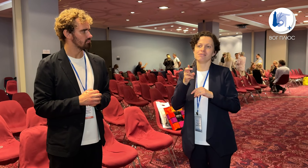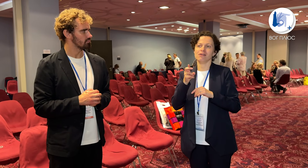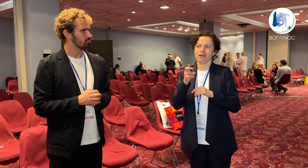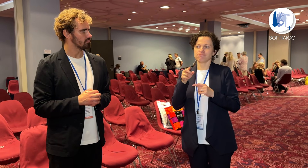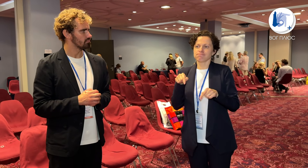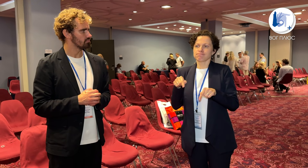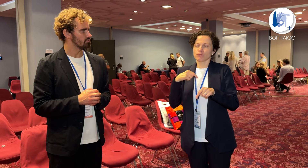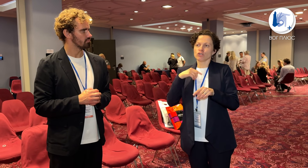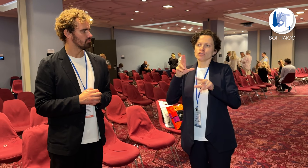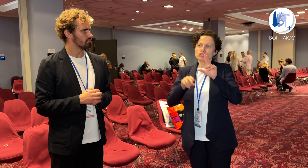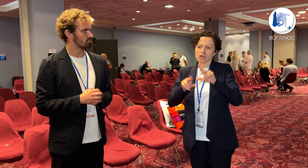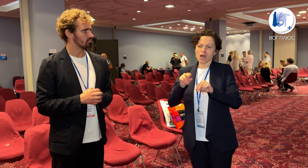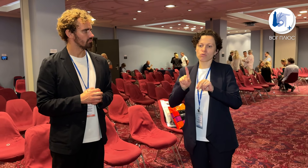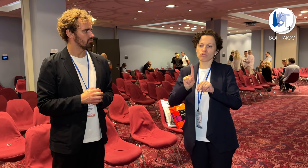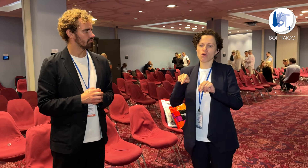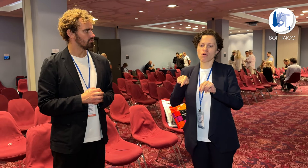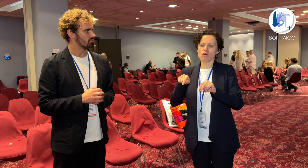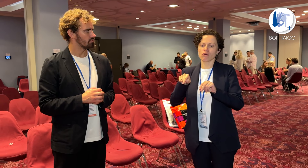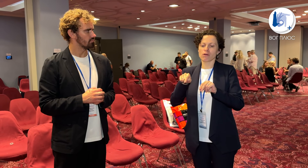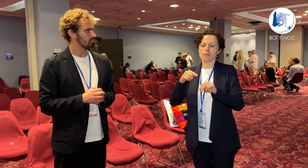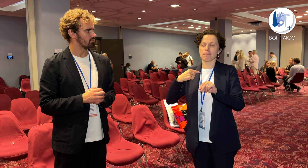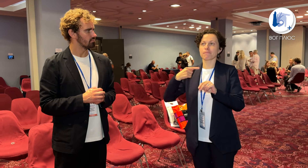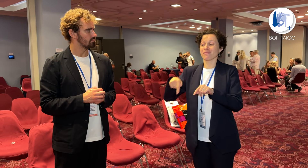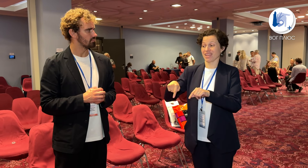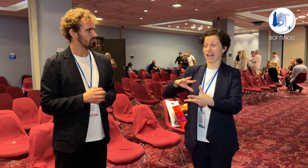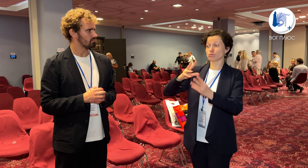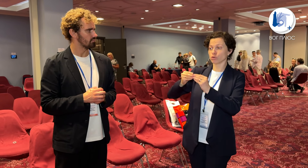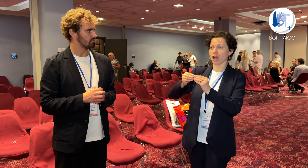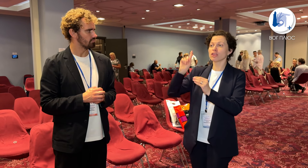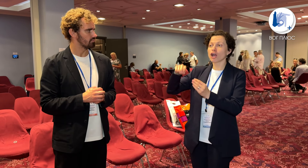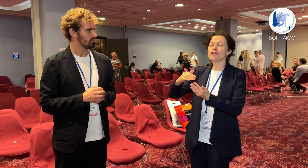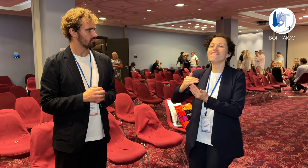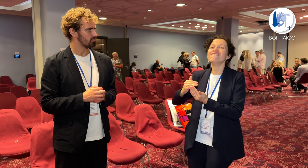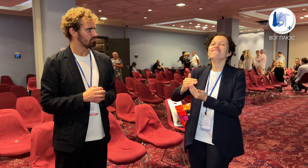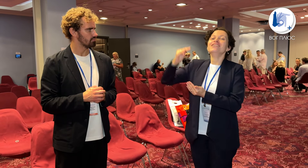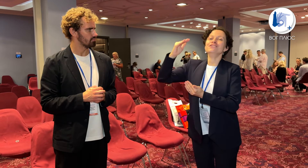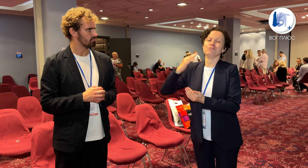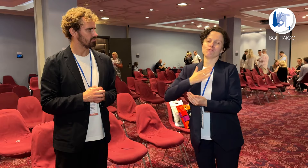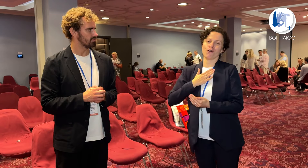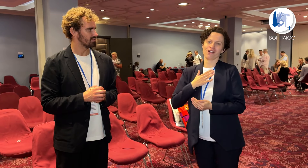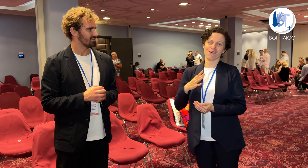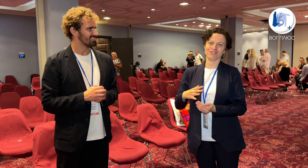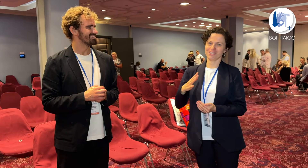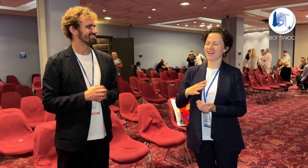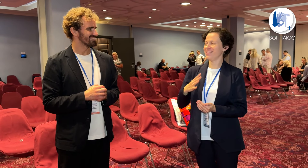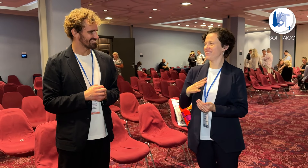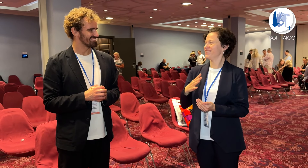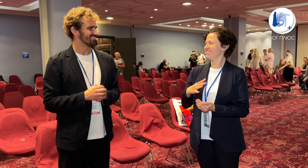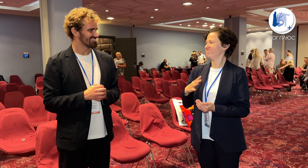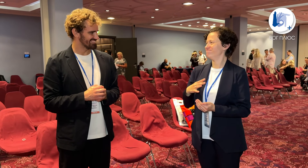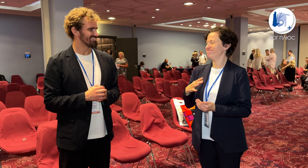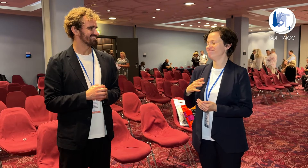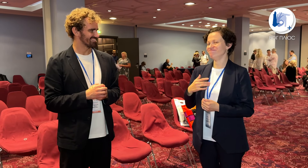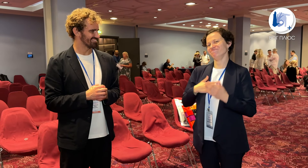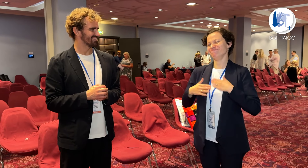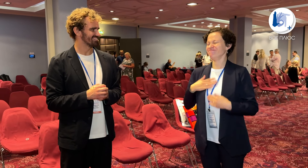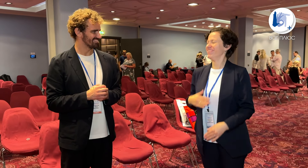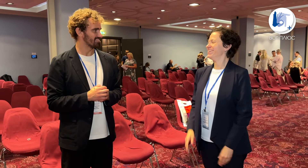Я считаю, что данный результат даже выше моих ожиданий. И я рада этому.